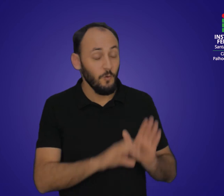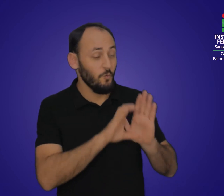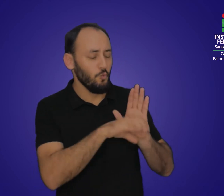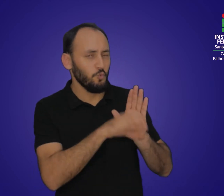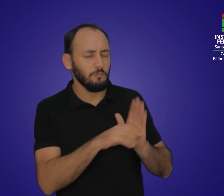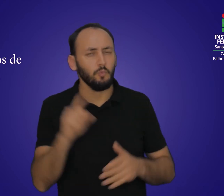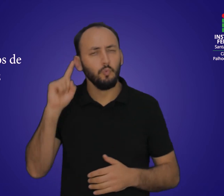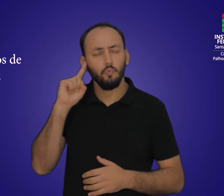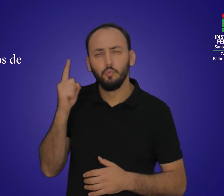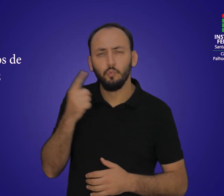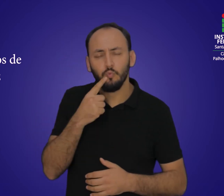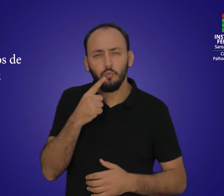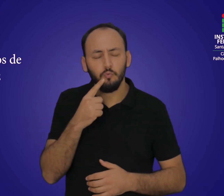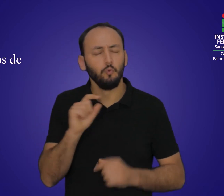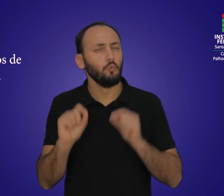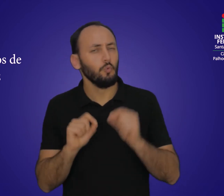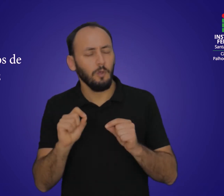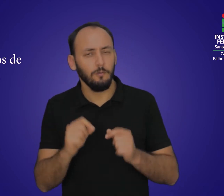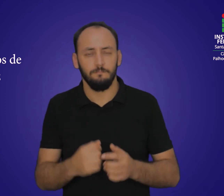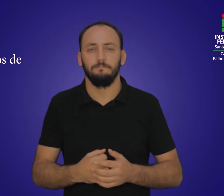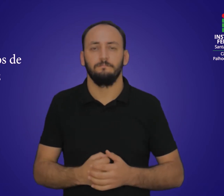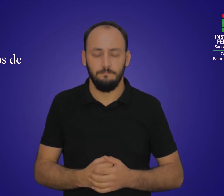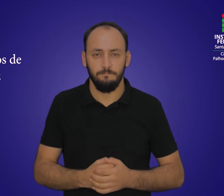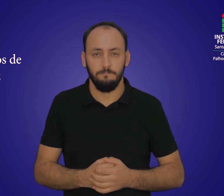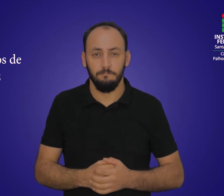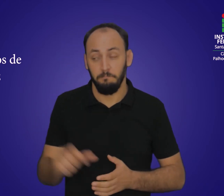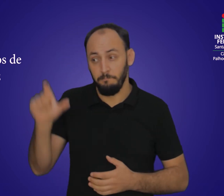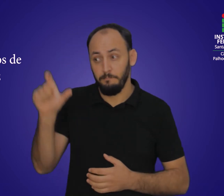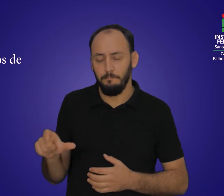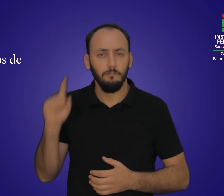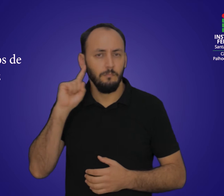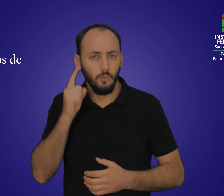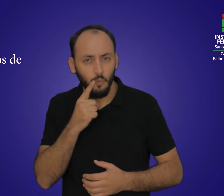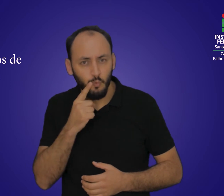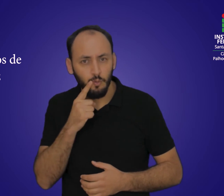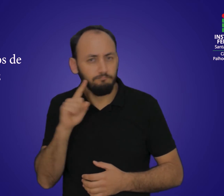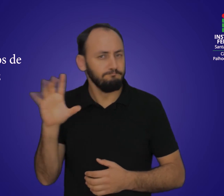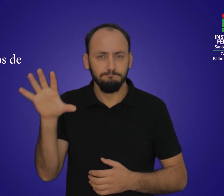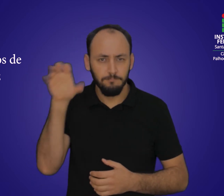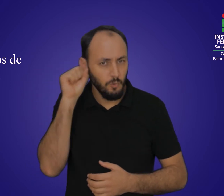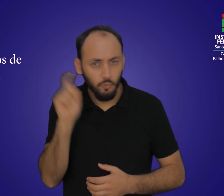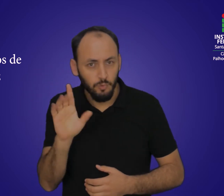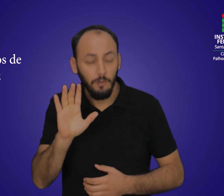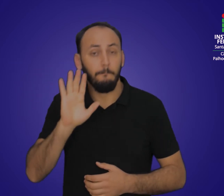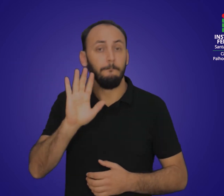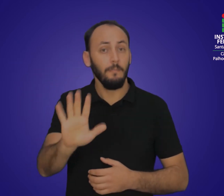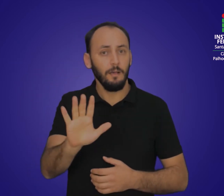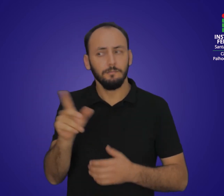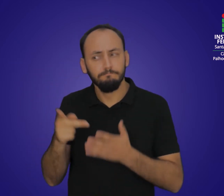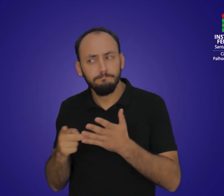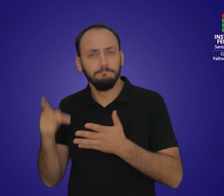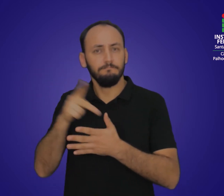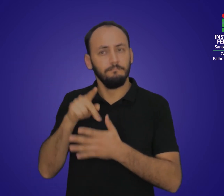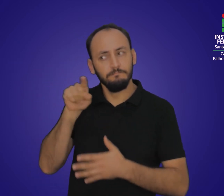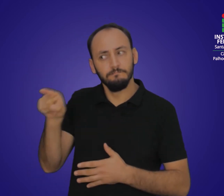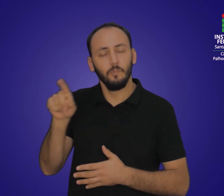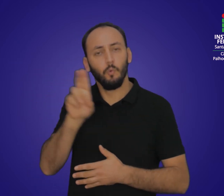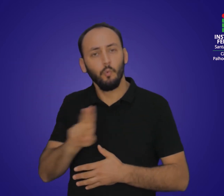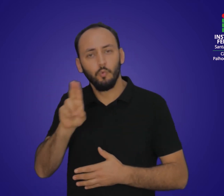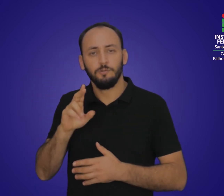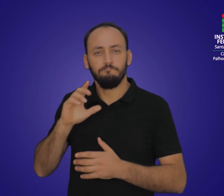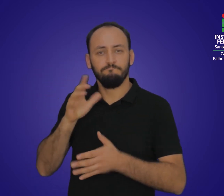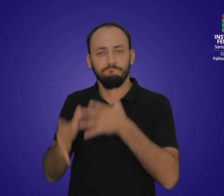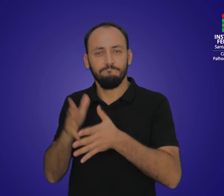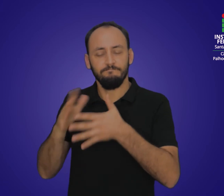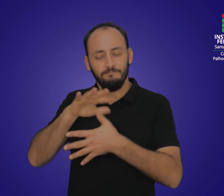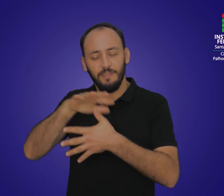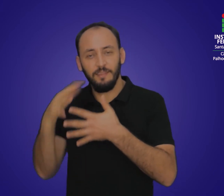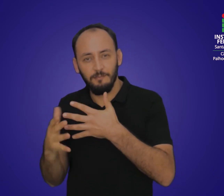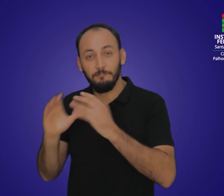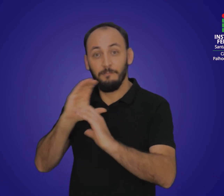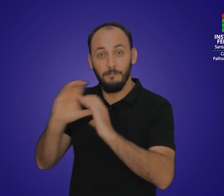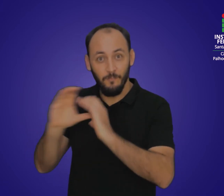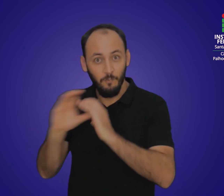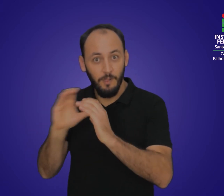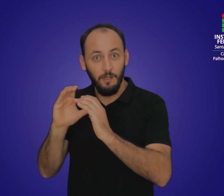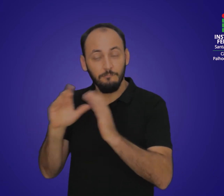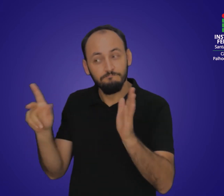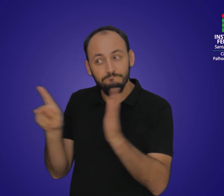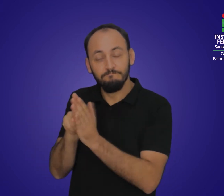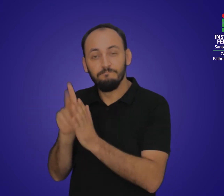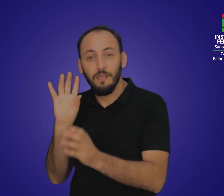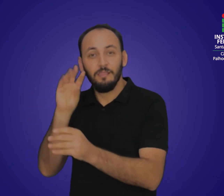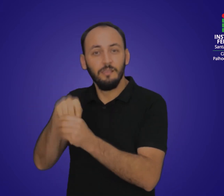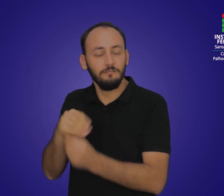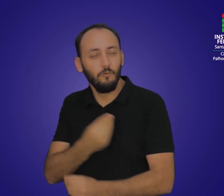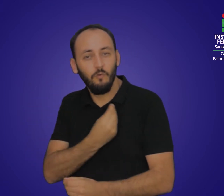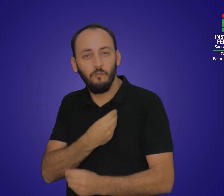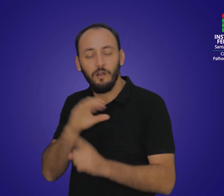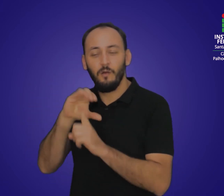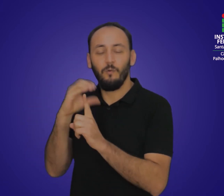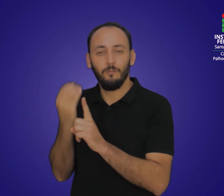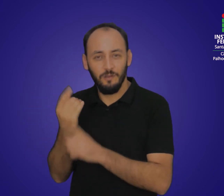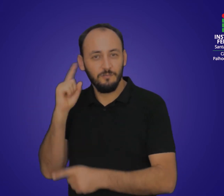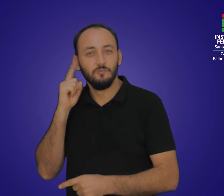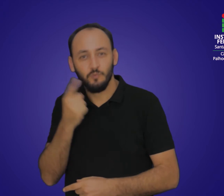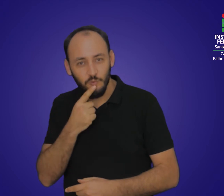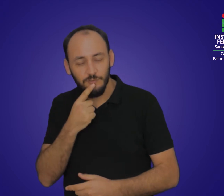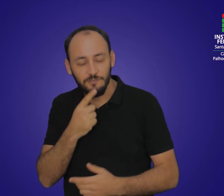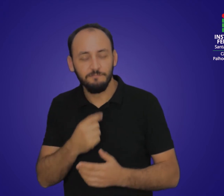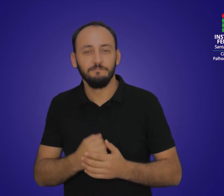O conceito de surdo: a pessoa surda não ouve, a sua principal forma de comunicação é na língua de sinais, língua própria usada na comunidade surda.